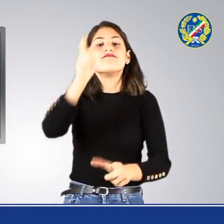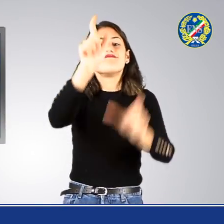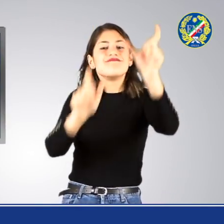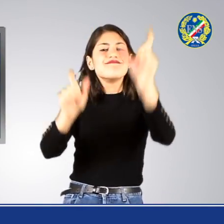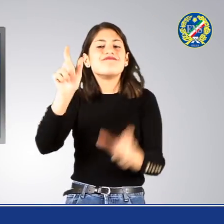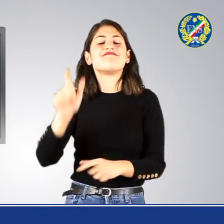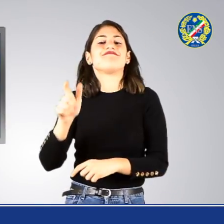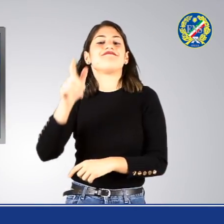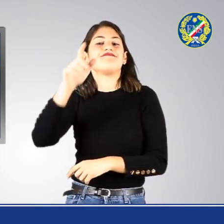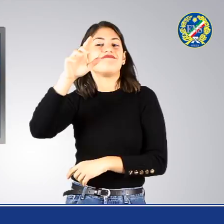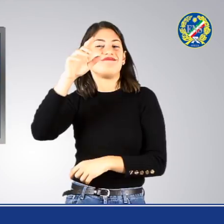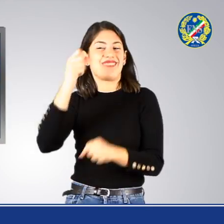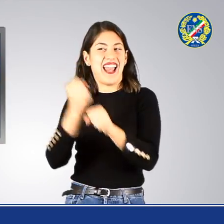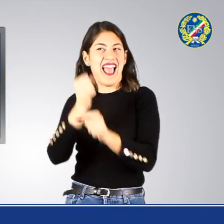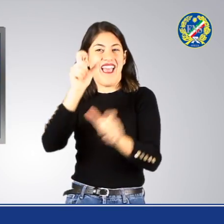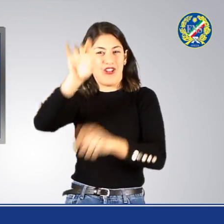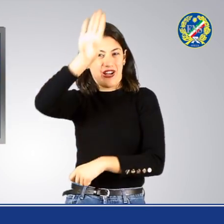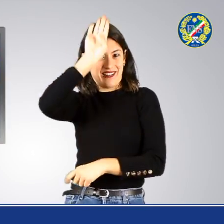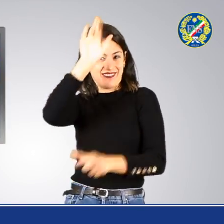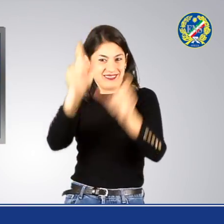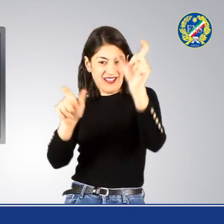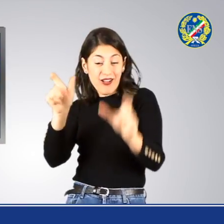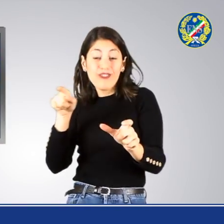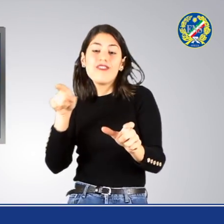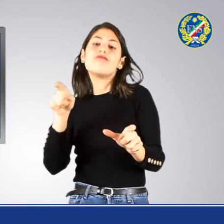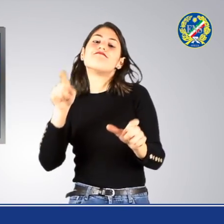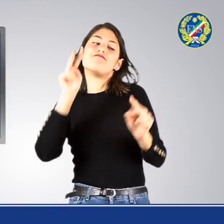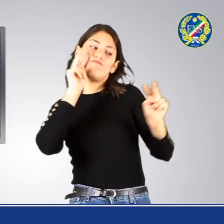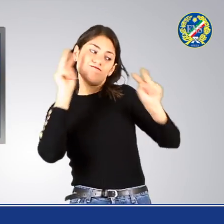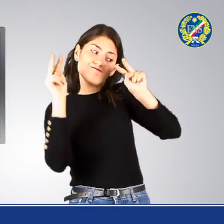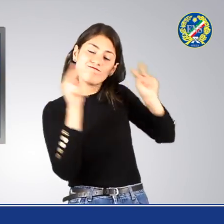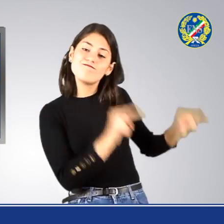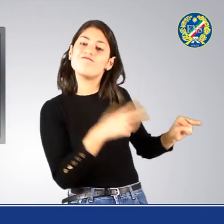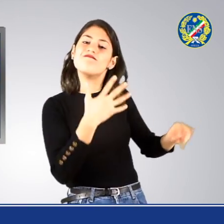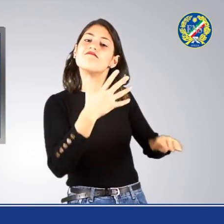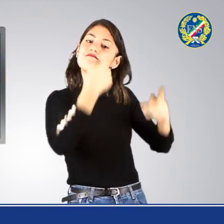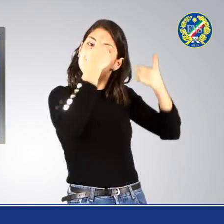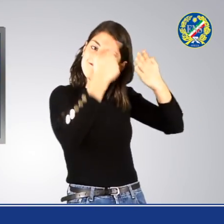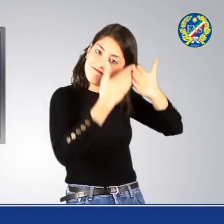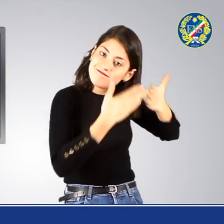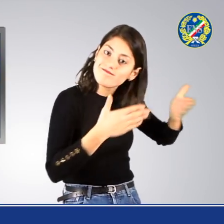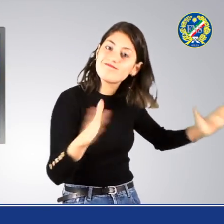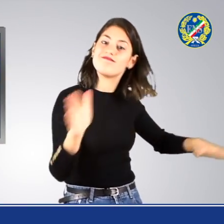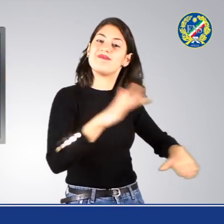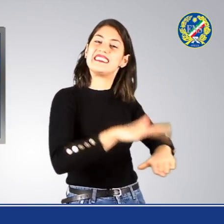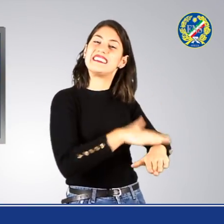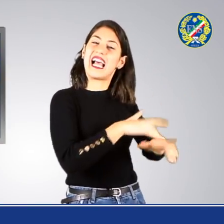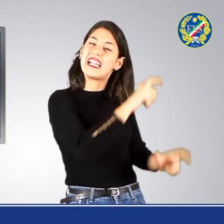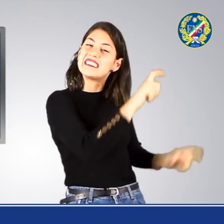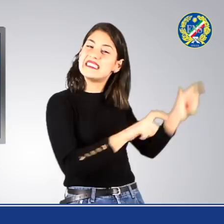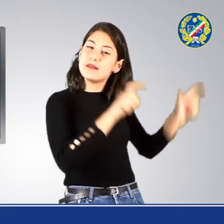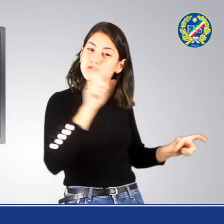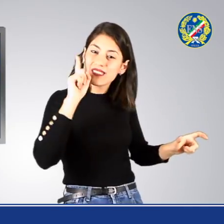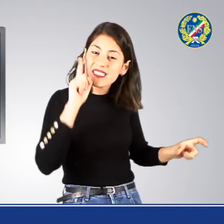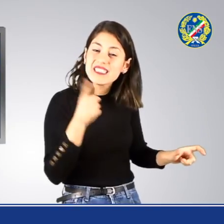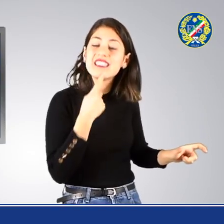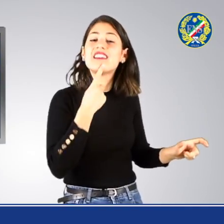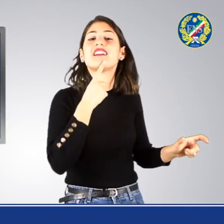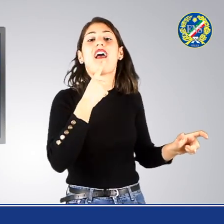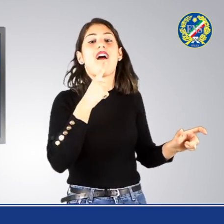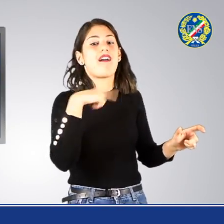sensibilità da parte di tutti i datori di lavoro, pubblici e privati, maggiori opportunità e